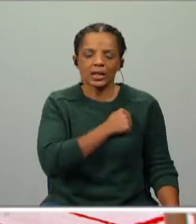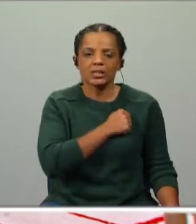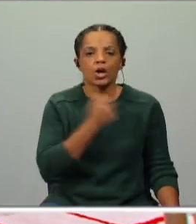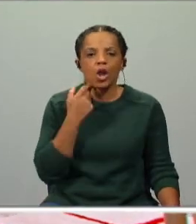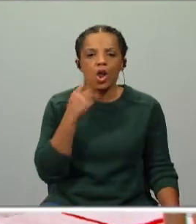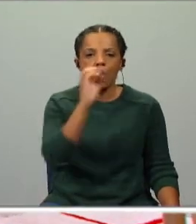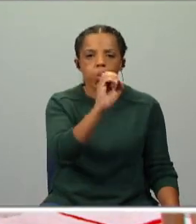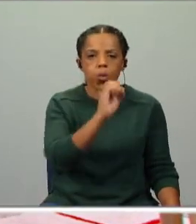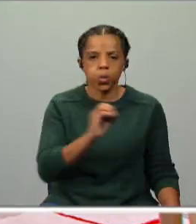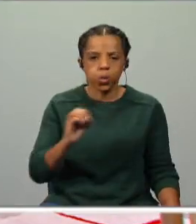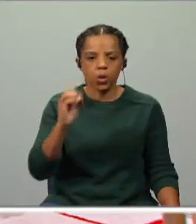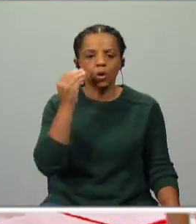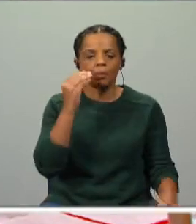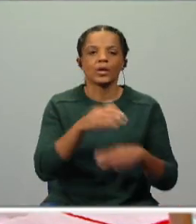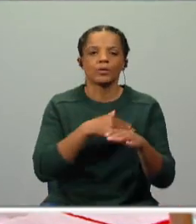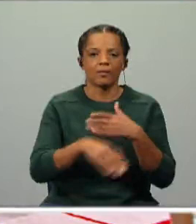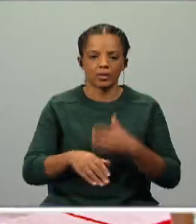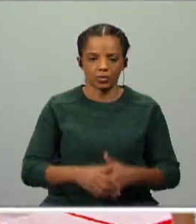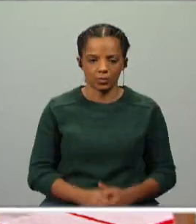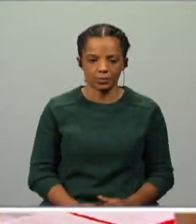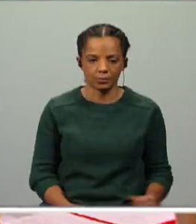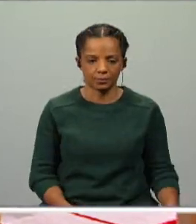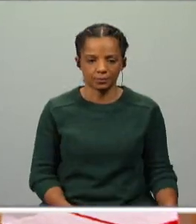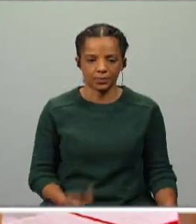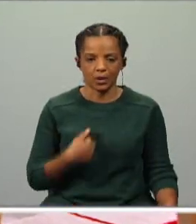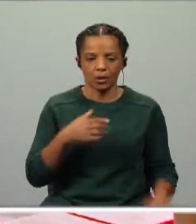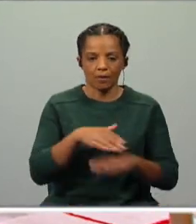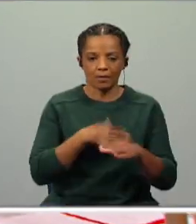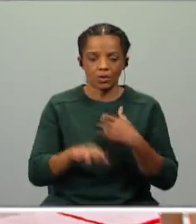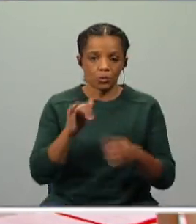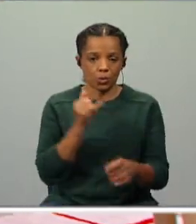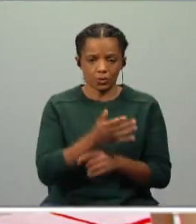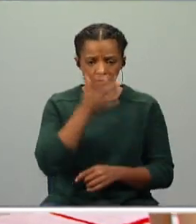Como é que vou resolver? Eu fiz aqui um muito mais fácil ainda.